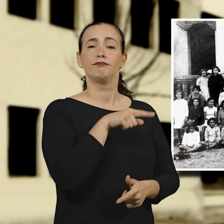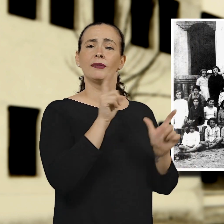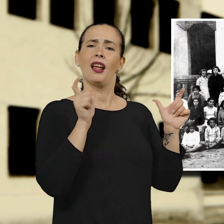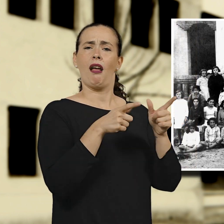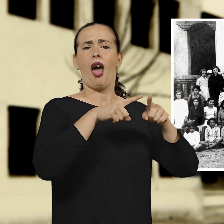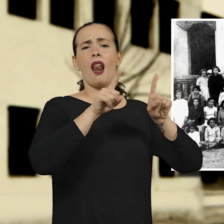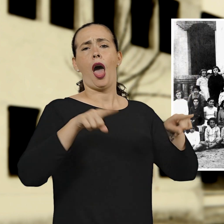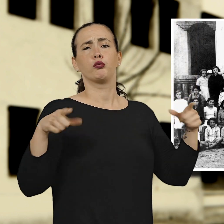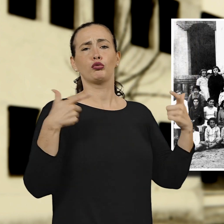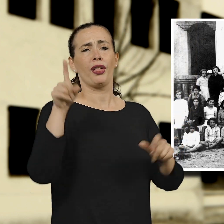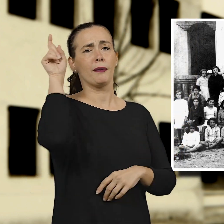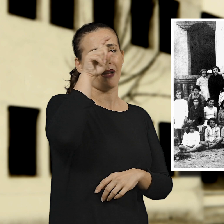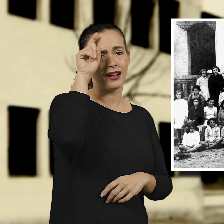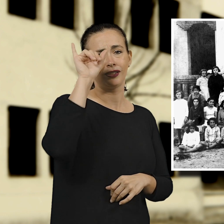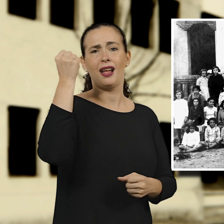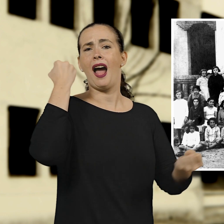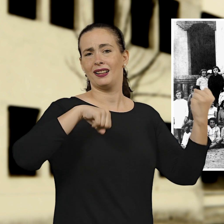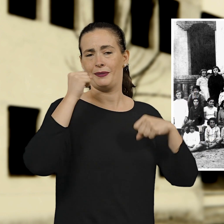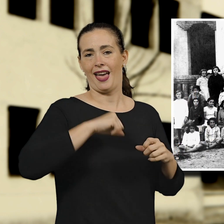El claustre de mestres i les activitats